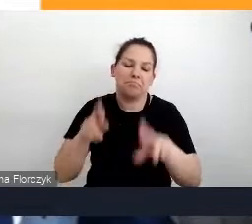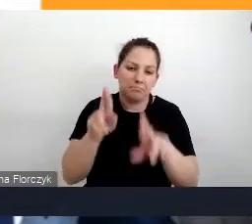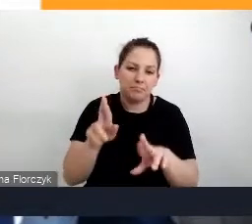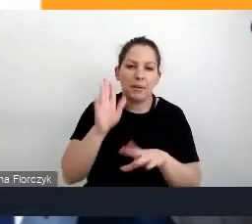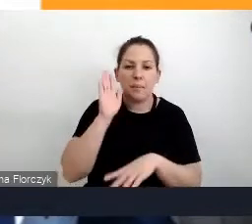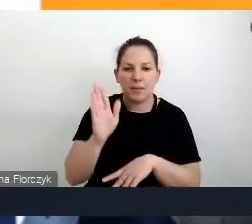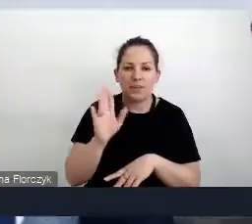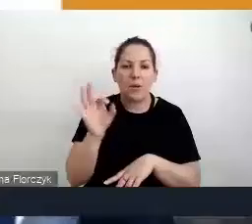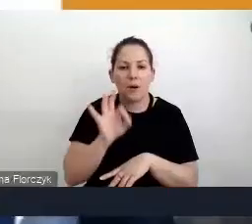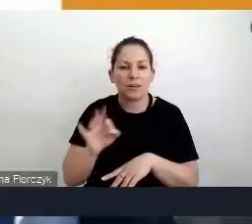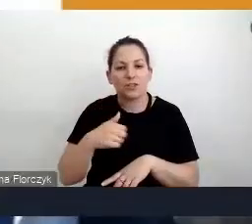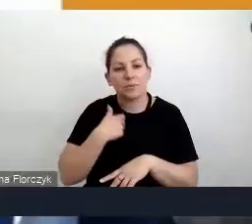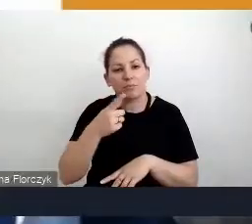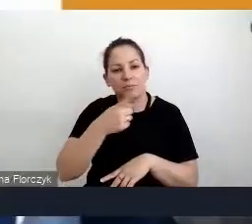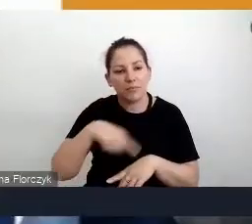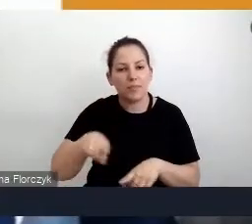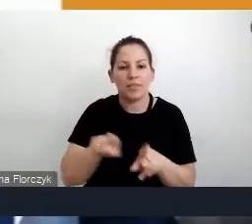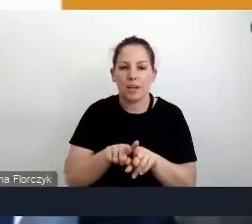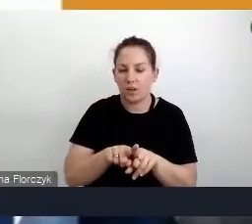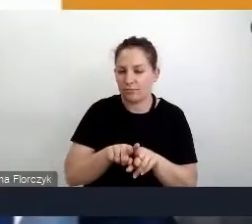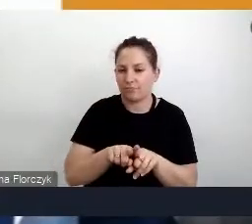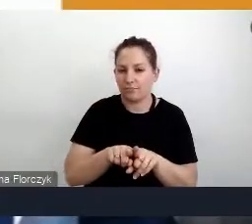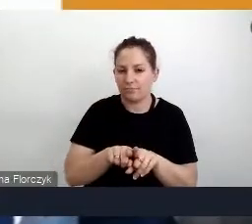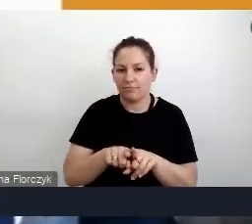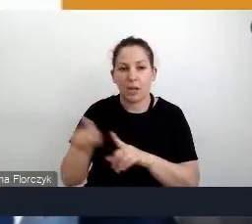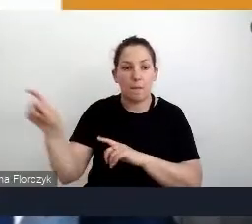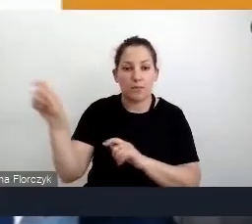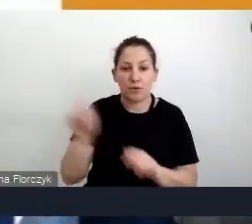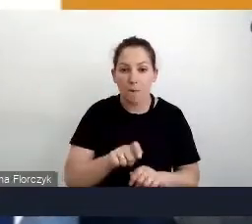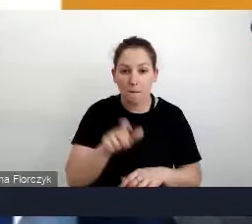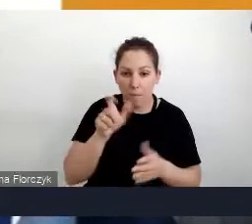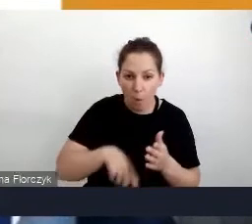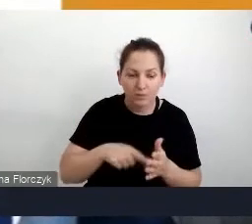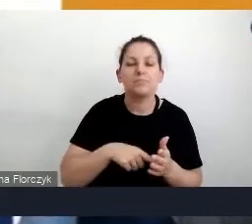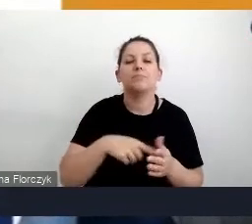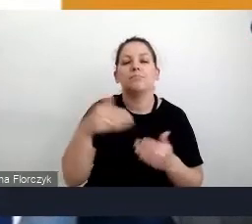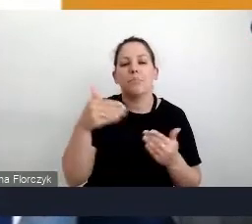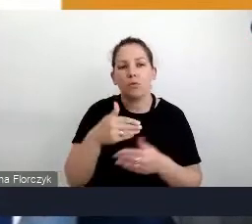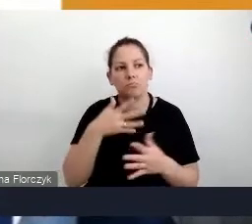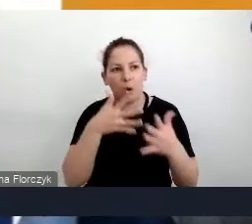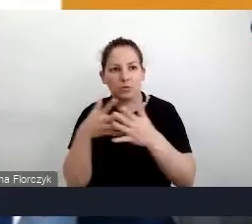żeby państwo również przyjeżdżając do Płocka mogli ocenić naszą pracę.